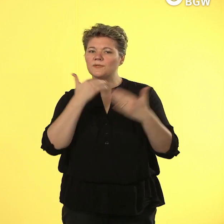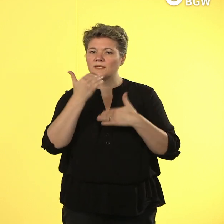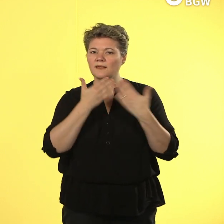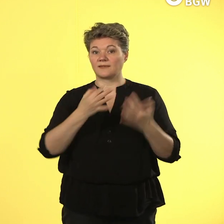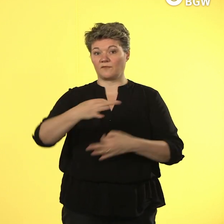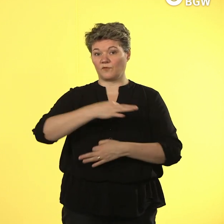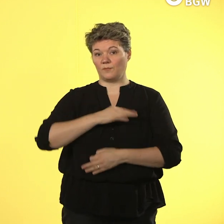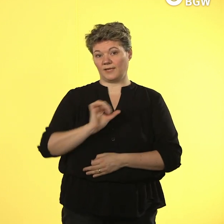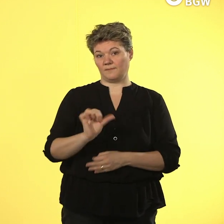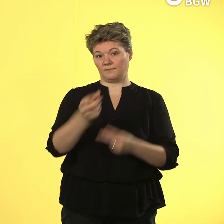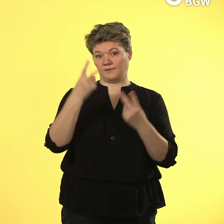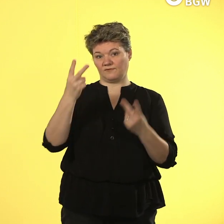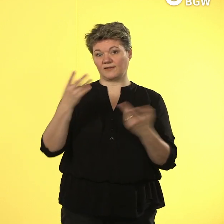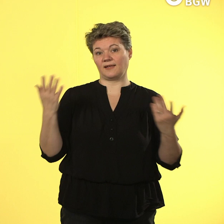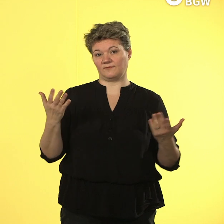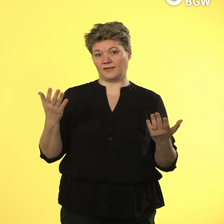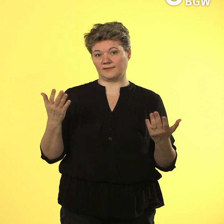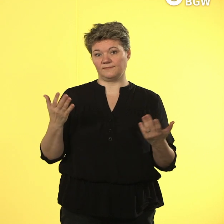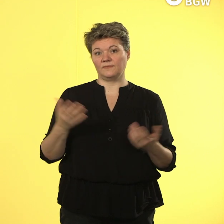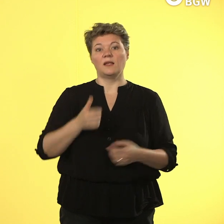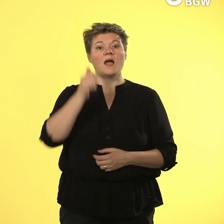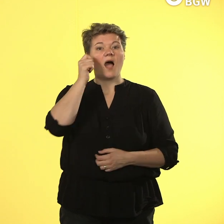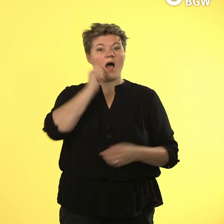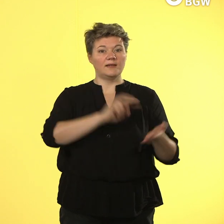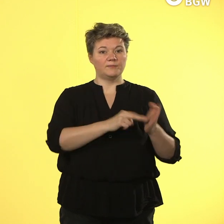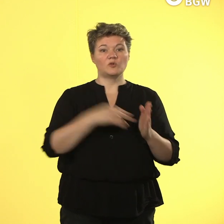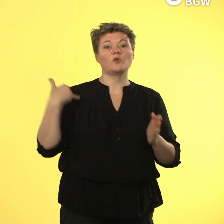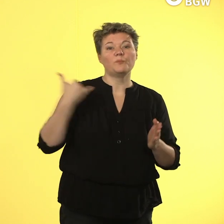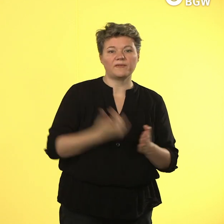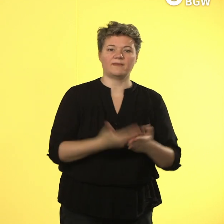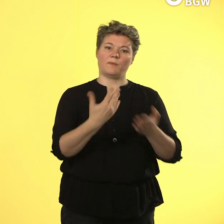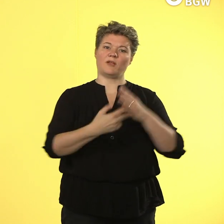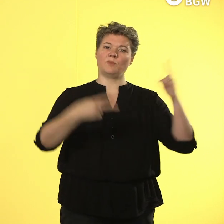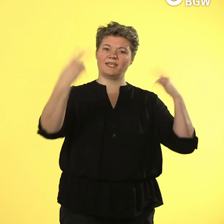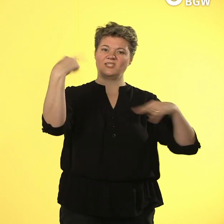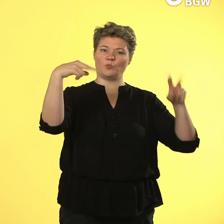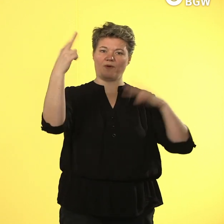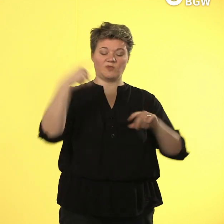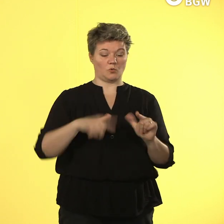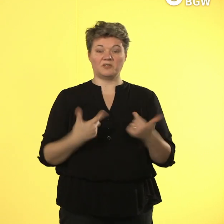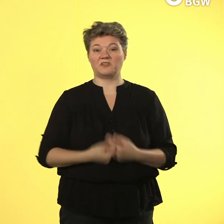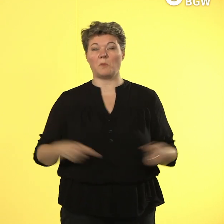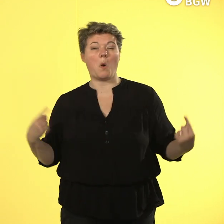also bei einer Supervision, wenn wir uns im Team gefetzt haben, oder einer Infoveranstaltung, dass jemand vielleicht von der BGW kommt,